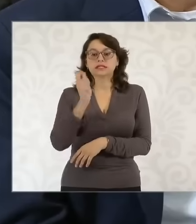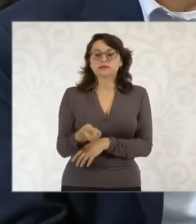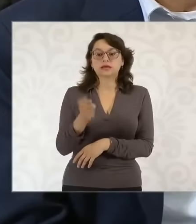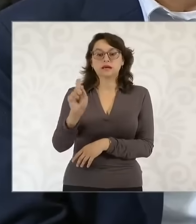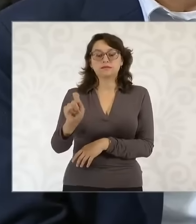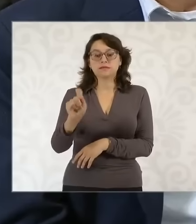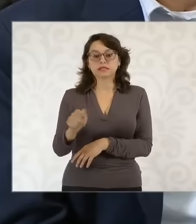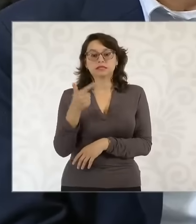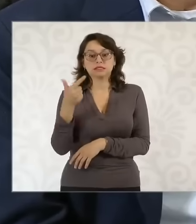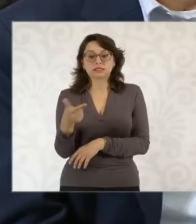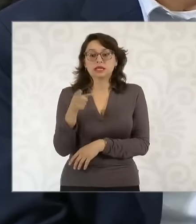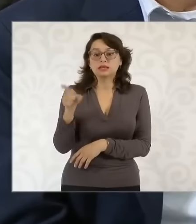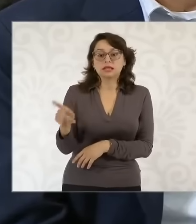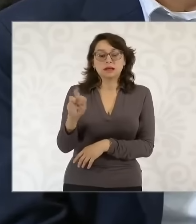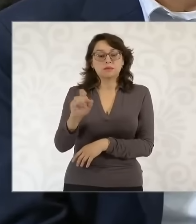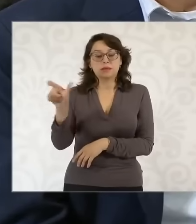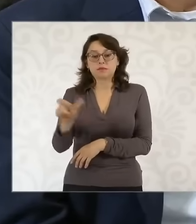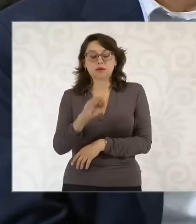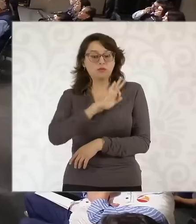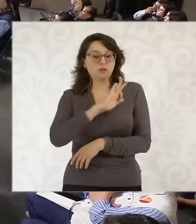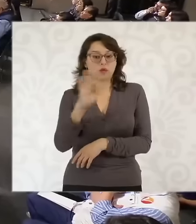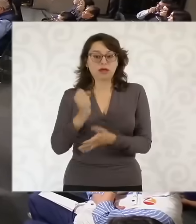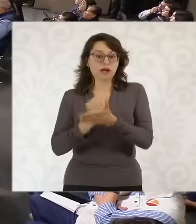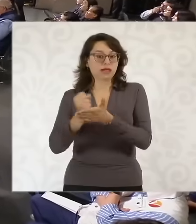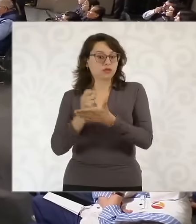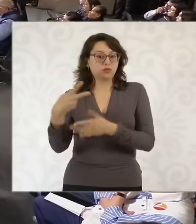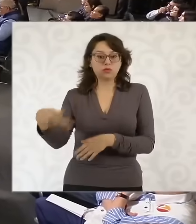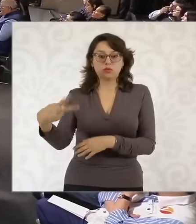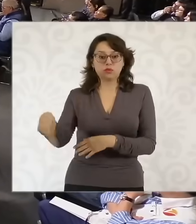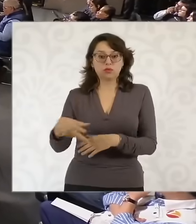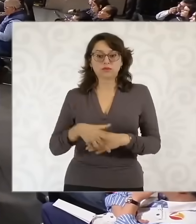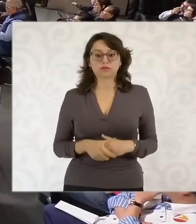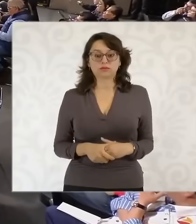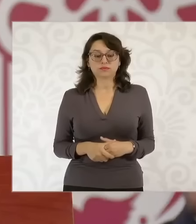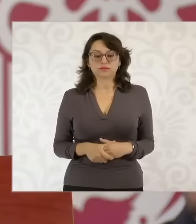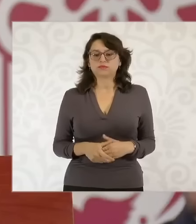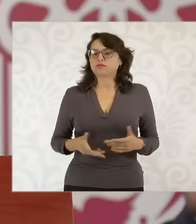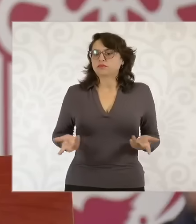mercado financiero ya Pemex a financiarse por sí solo. Pemex sale a los mercados financieros todos